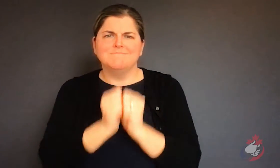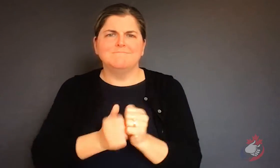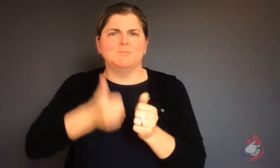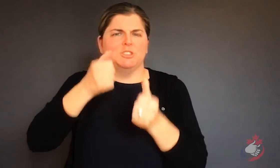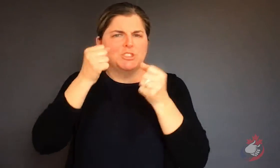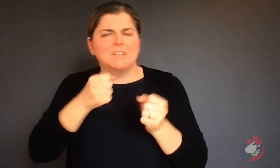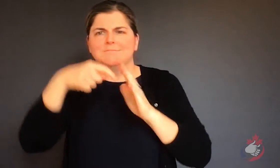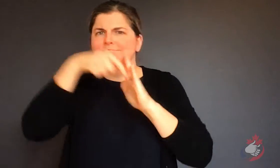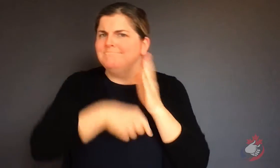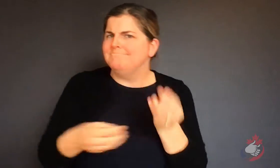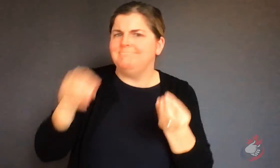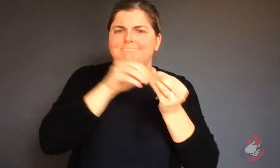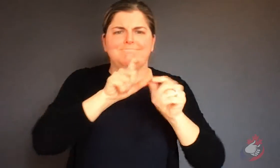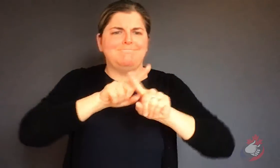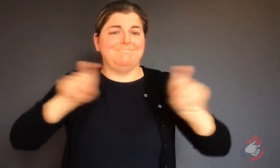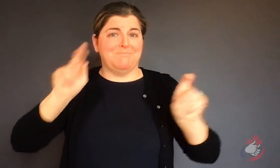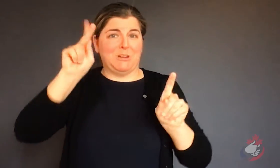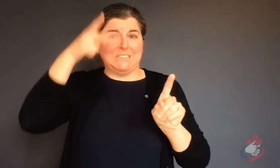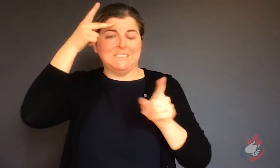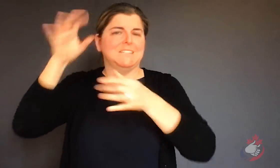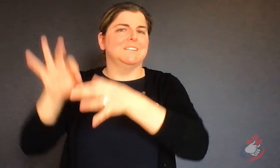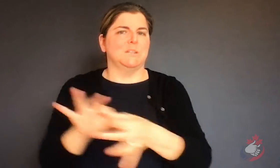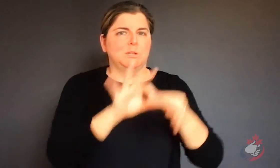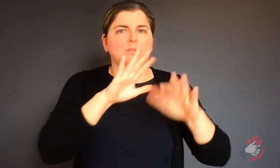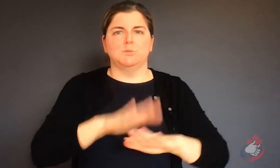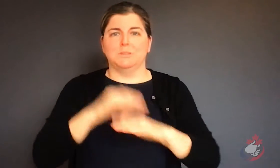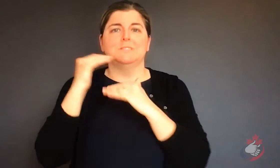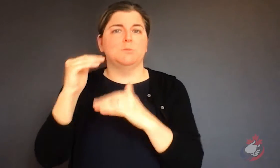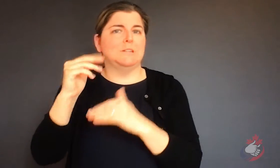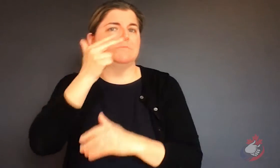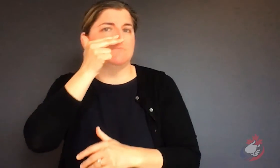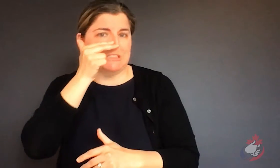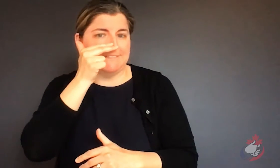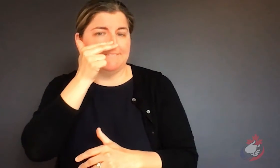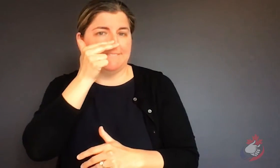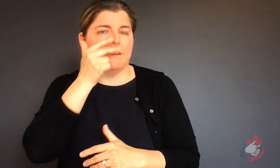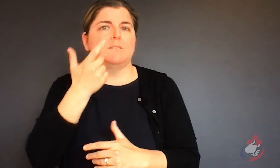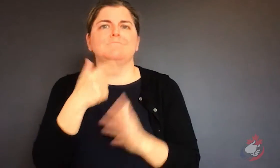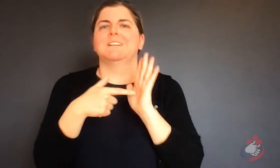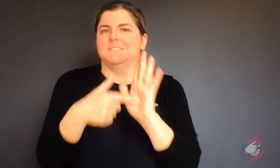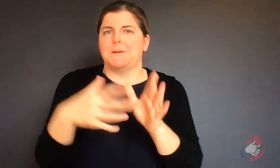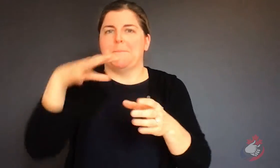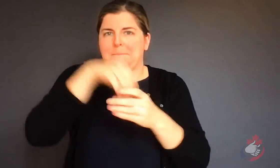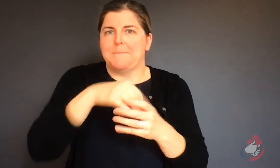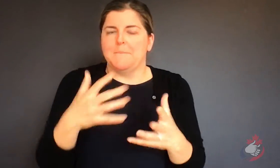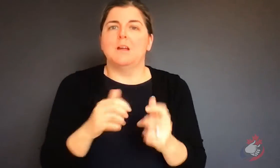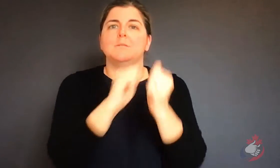renforcer davantage les politiques en matière de sécurité sportive, notamment